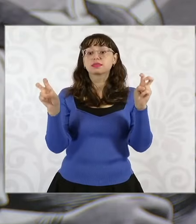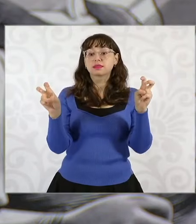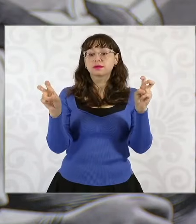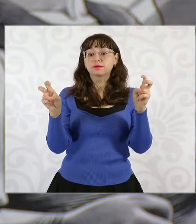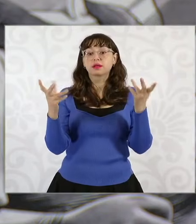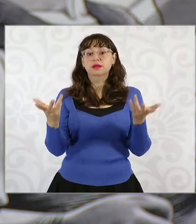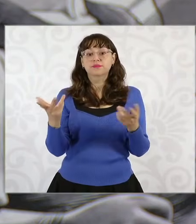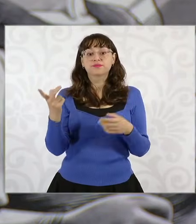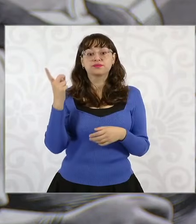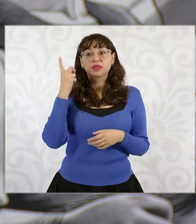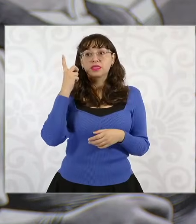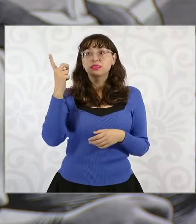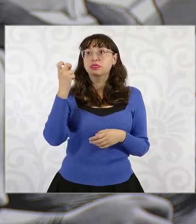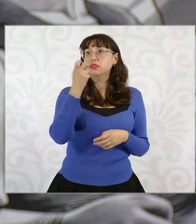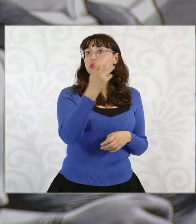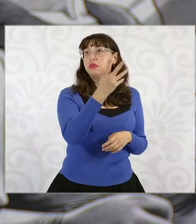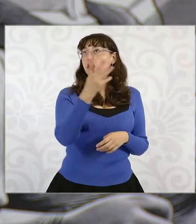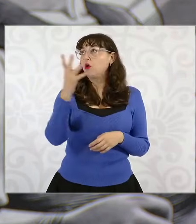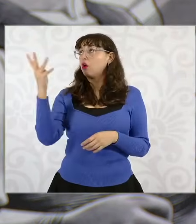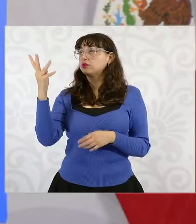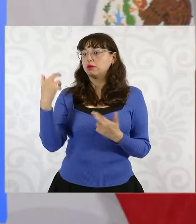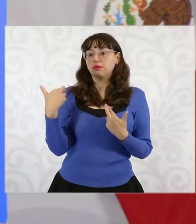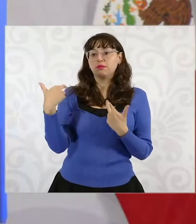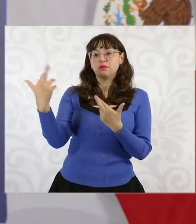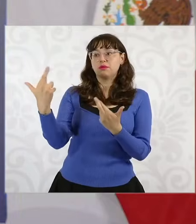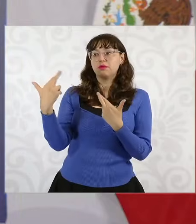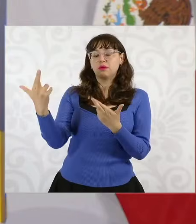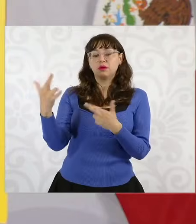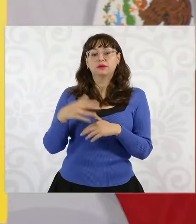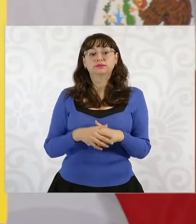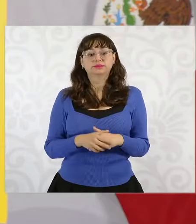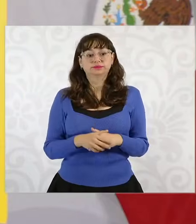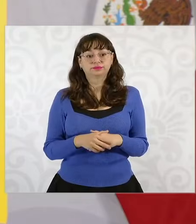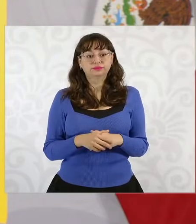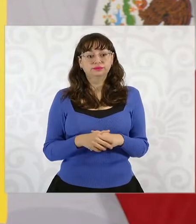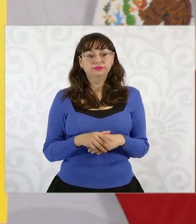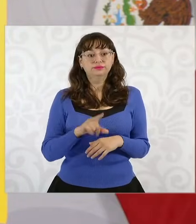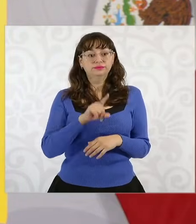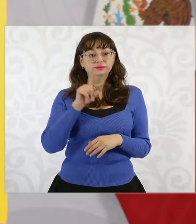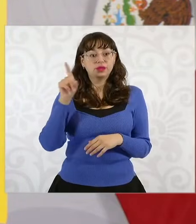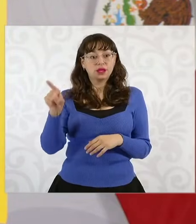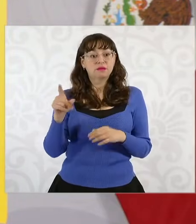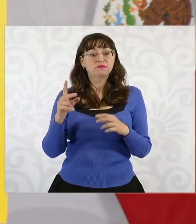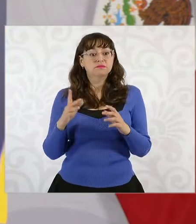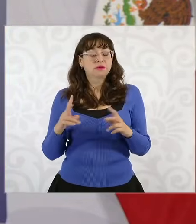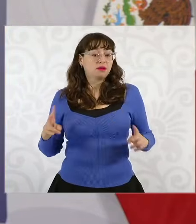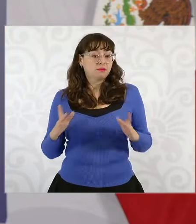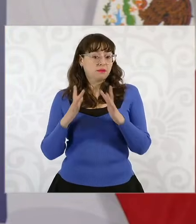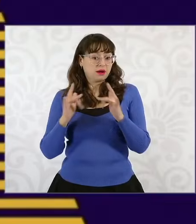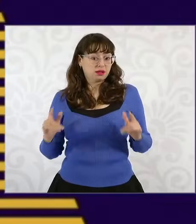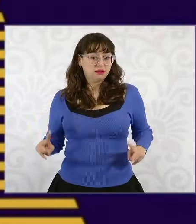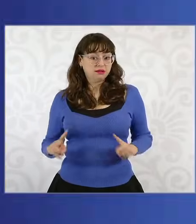dioses del templo mayor con sede en el museo del Quebran Lee en París, en Francia, que justamente